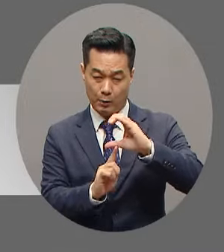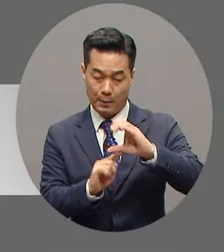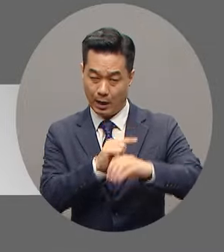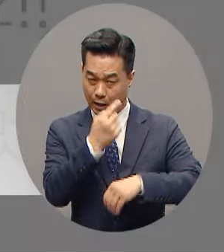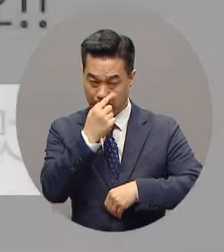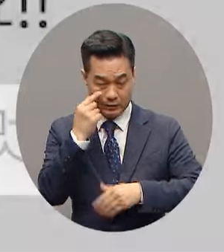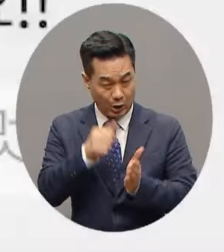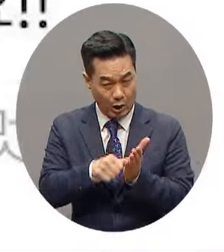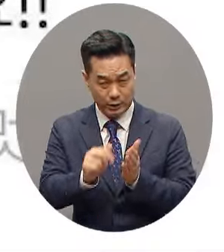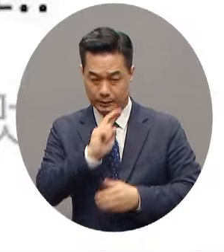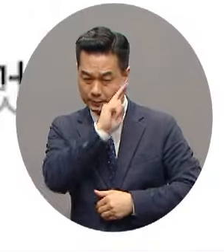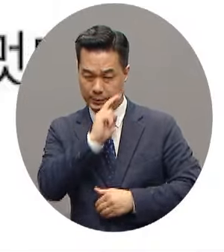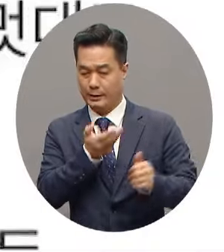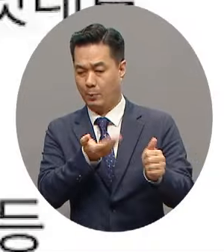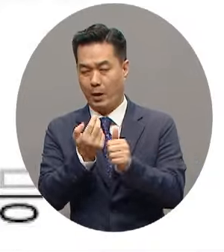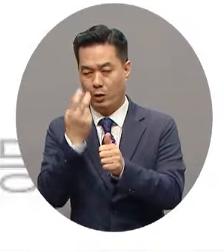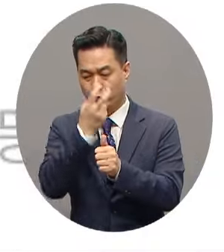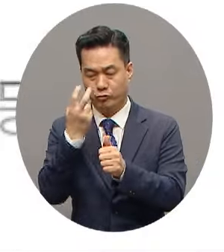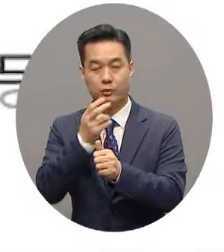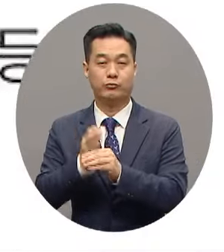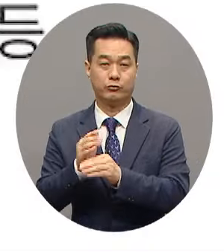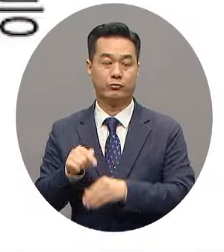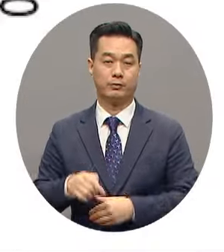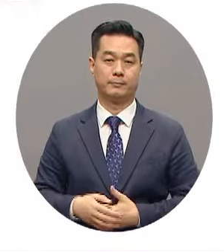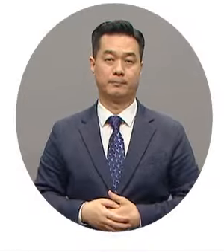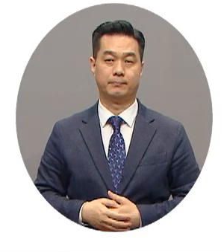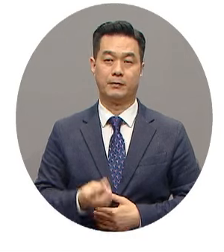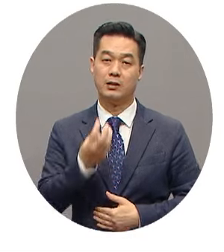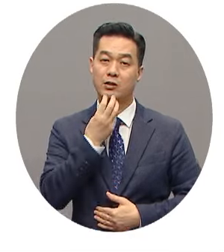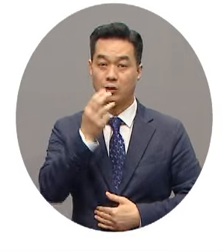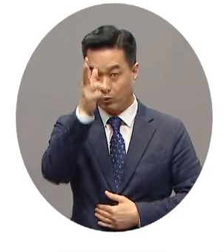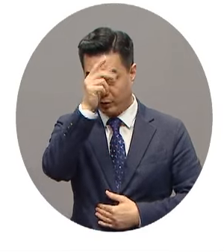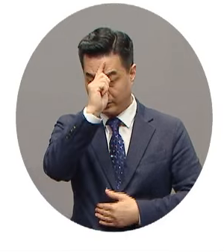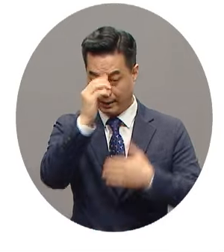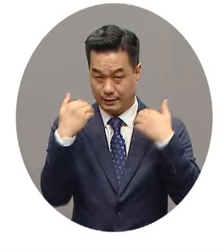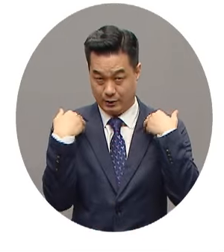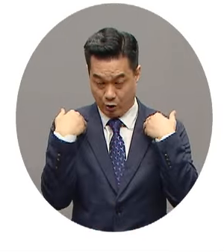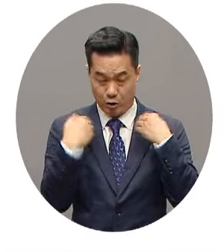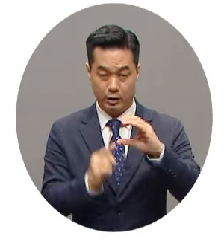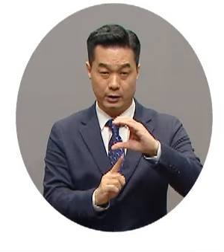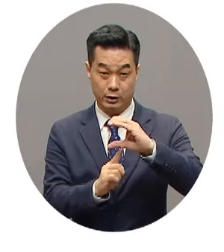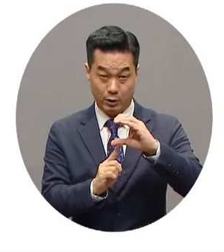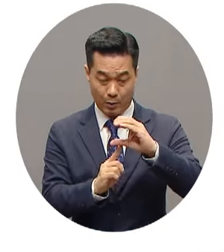(앵커) 전공의 사직 전 업무 삭제 지시가 올라온 의사 온라인 커뮤니티 임직원이 증거 은닉 혐의 피의자 신분으로 경찰 수사를 받고 있습니다.